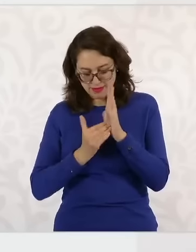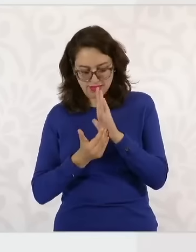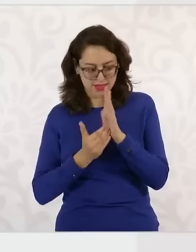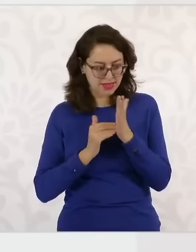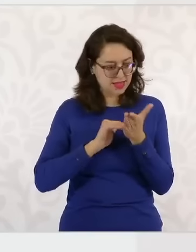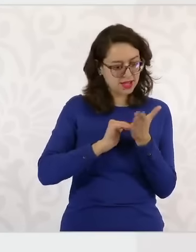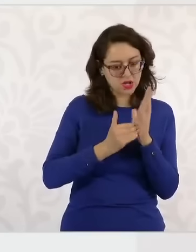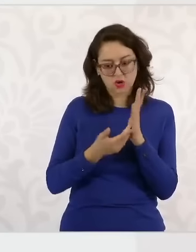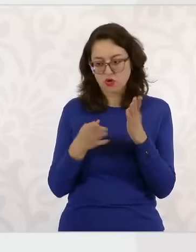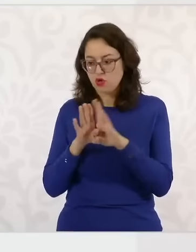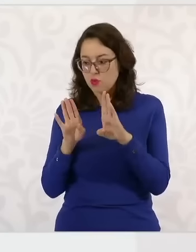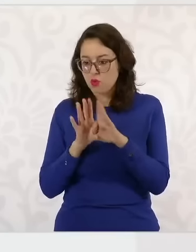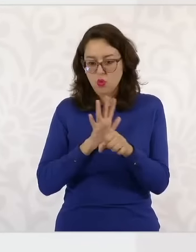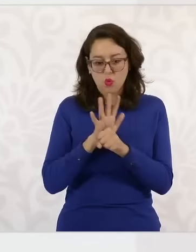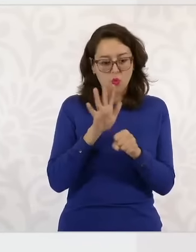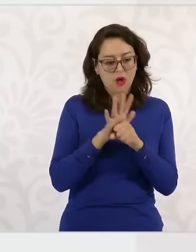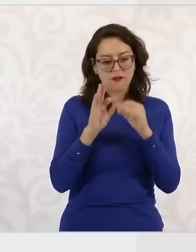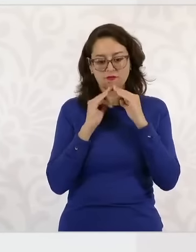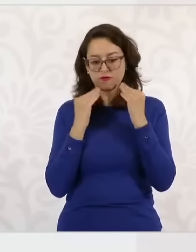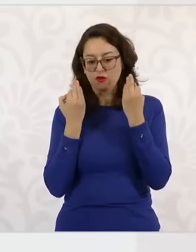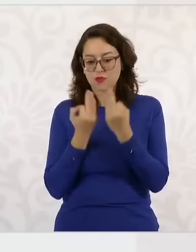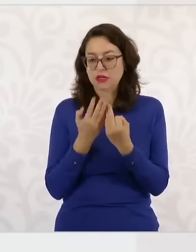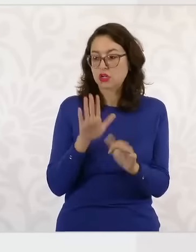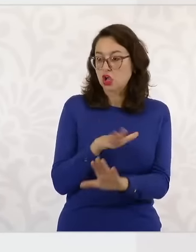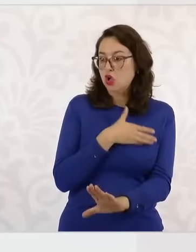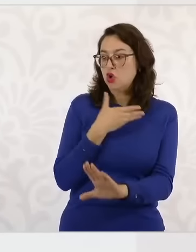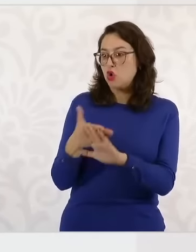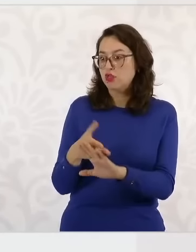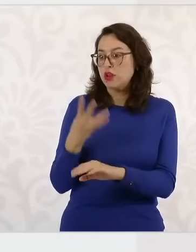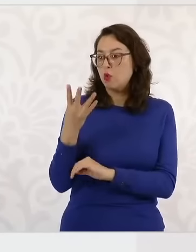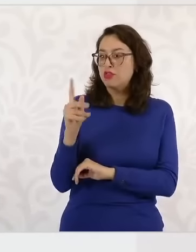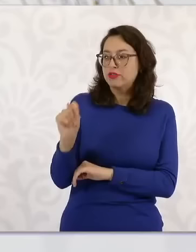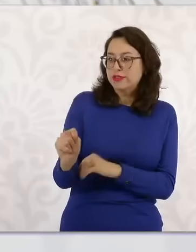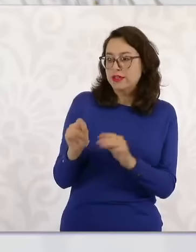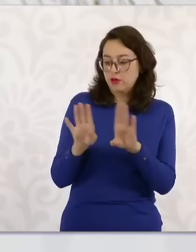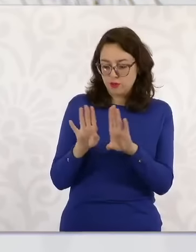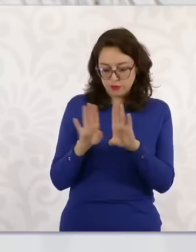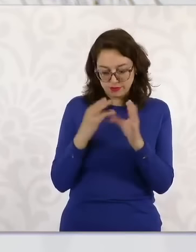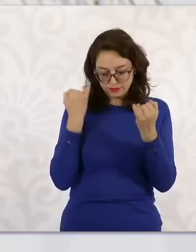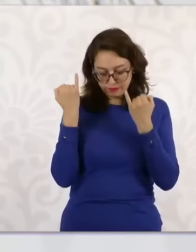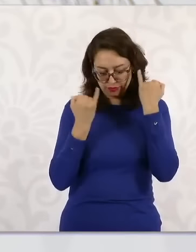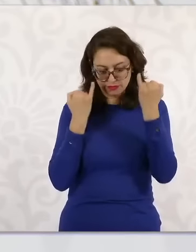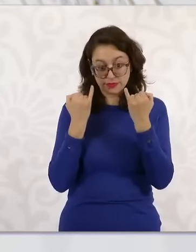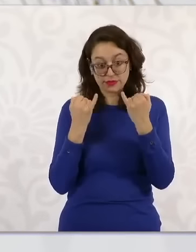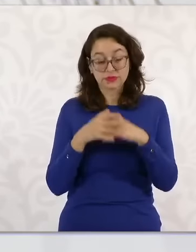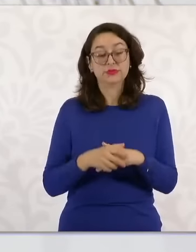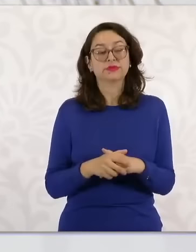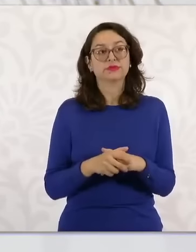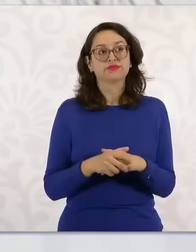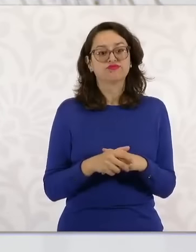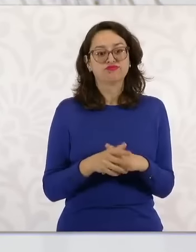alternativa al movimiento de transformación y entonces dice no es oé porque se quieren lavar